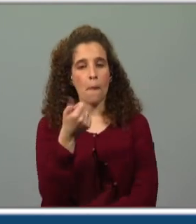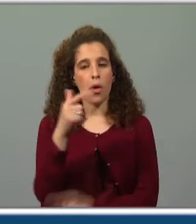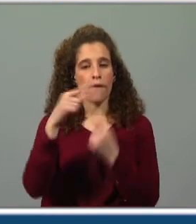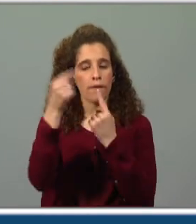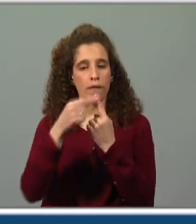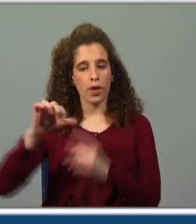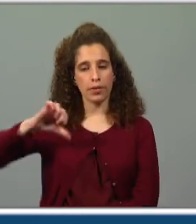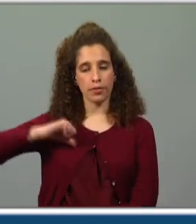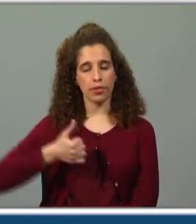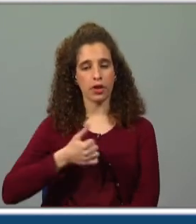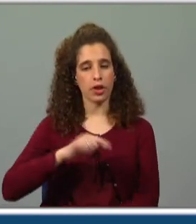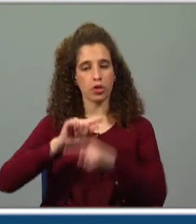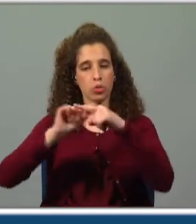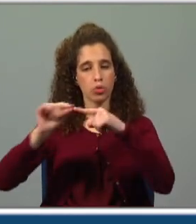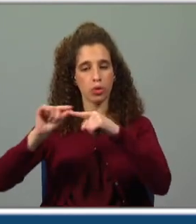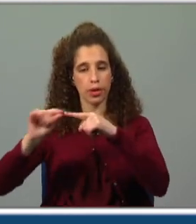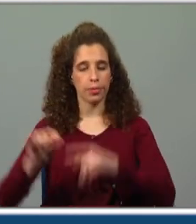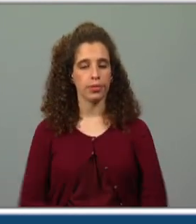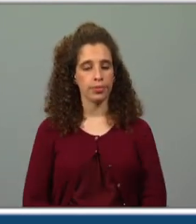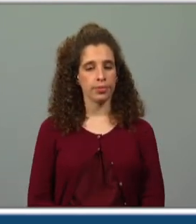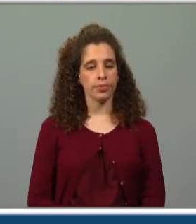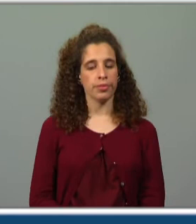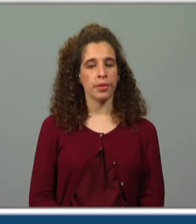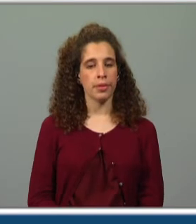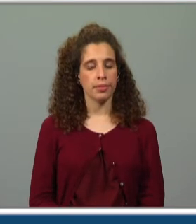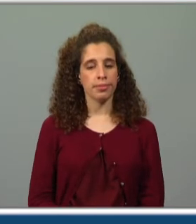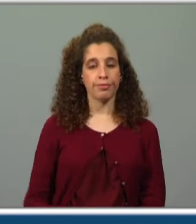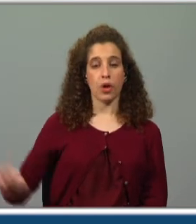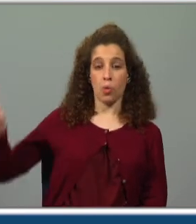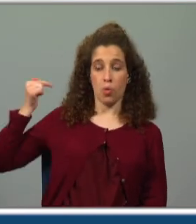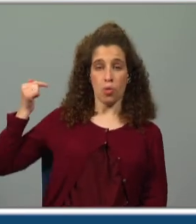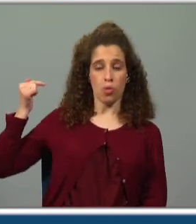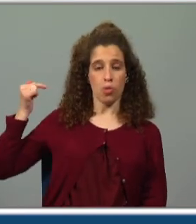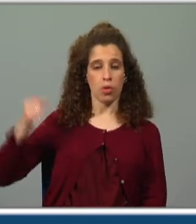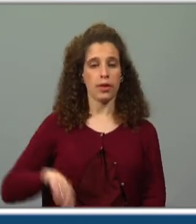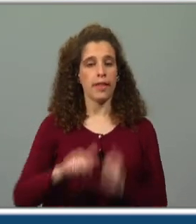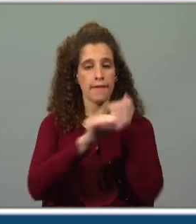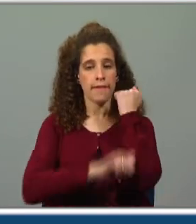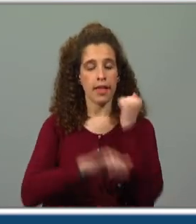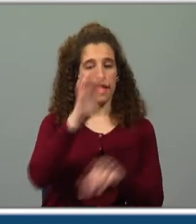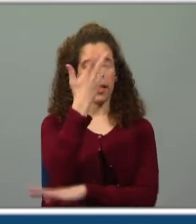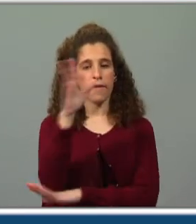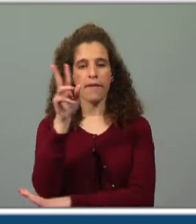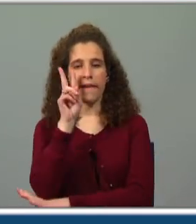tem poucas Folhas Verdes nos seus ramos e por trás das Abóboras e da árvore vez 它的樹枝上幾乎沒有綠葉而是在南瓜和樹後面